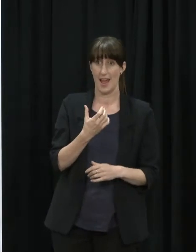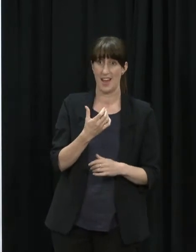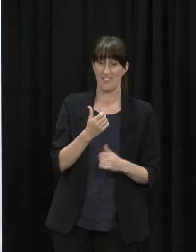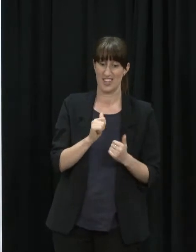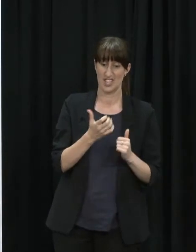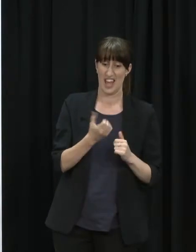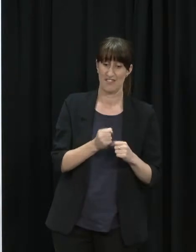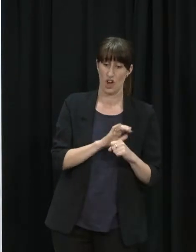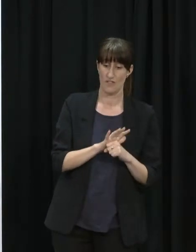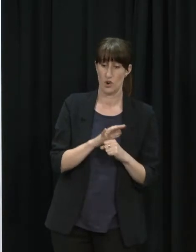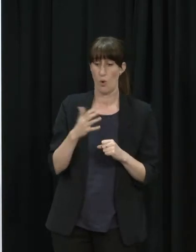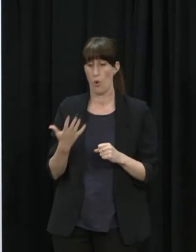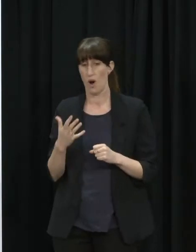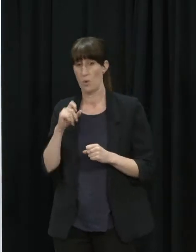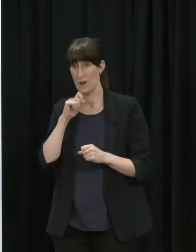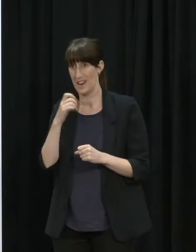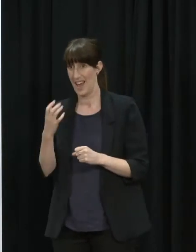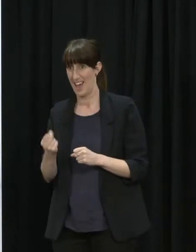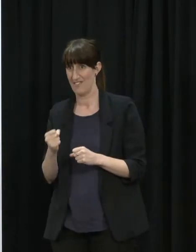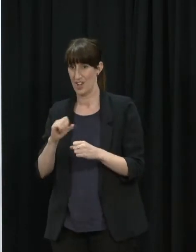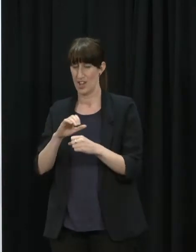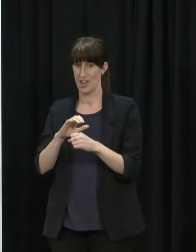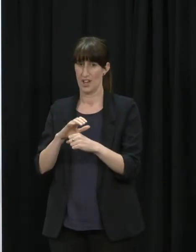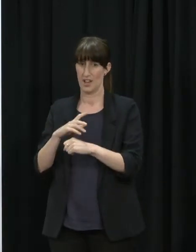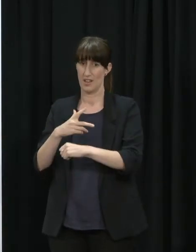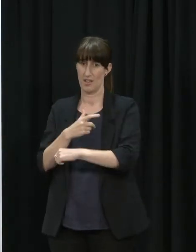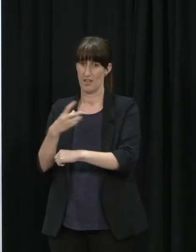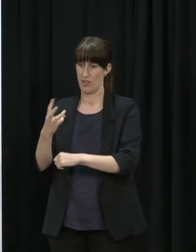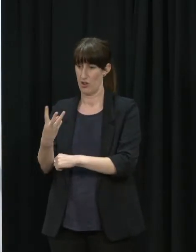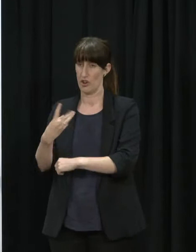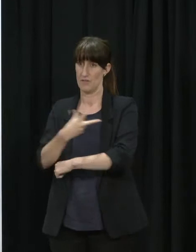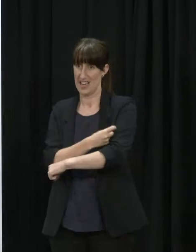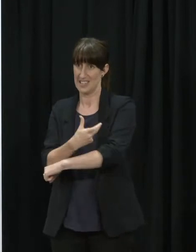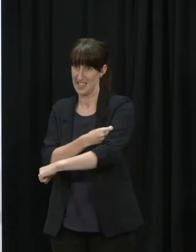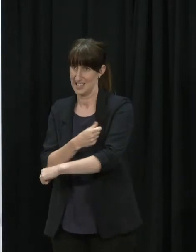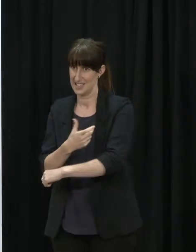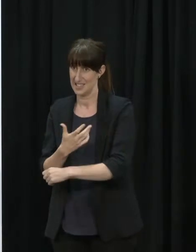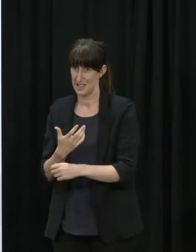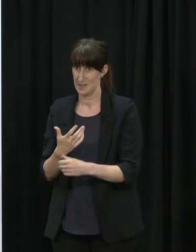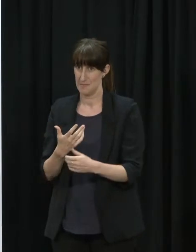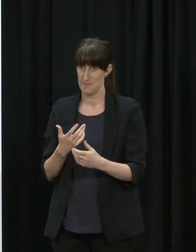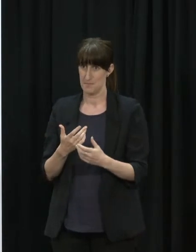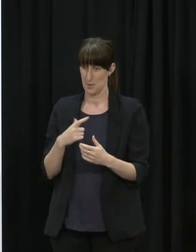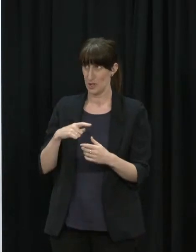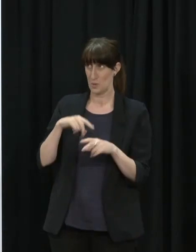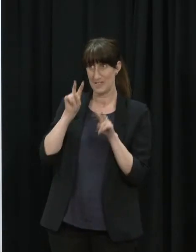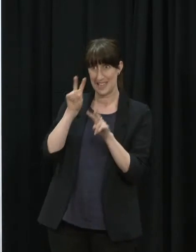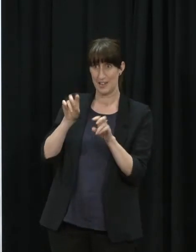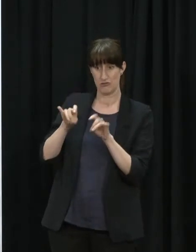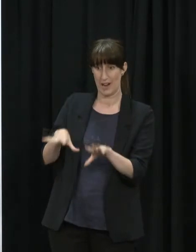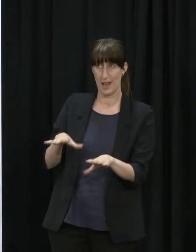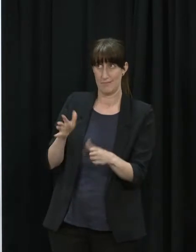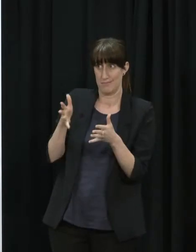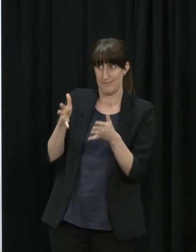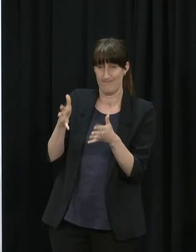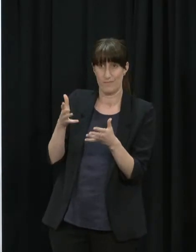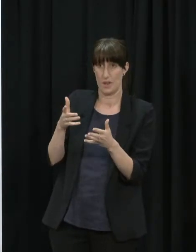katoa o Aotearoa